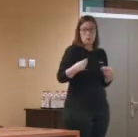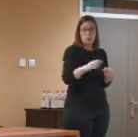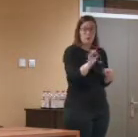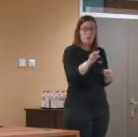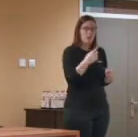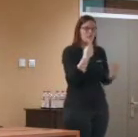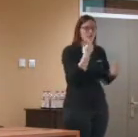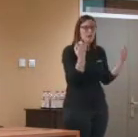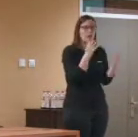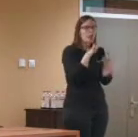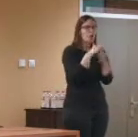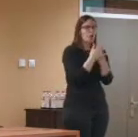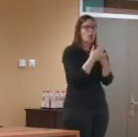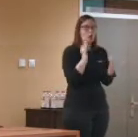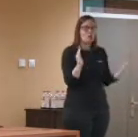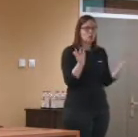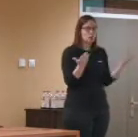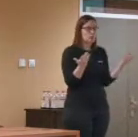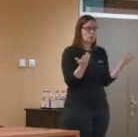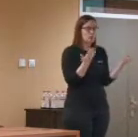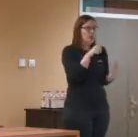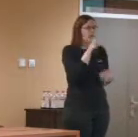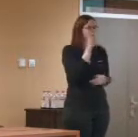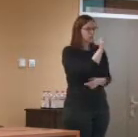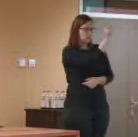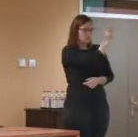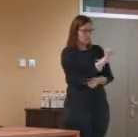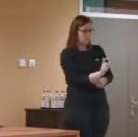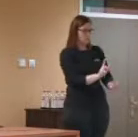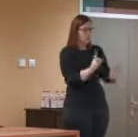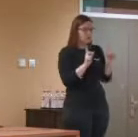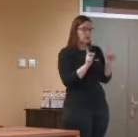cada protagonista en su ámbito, y esto